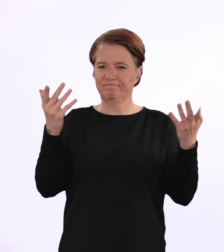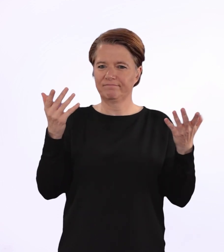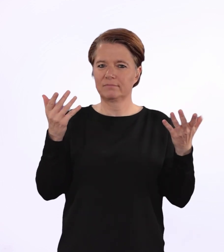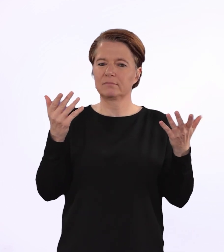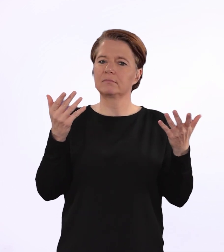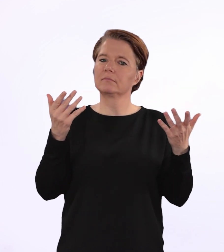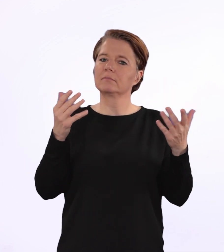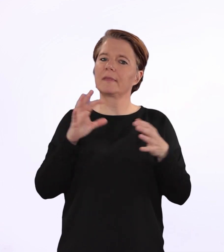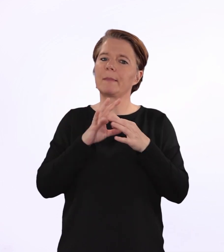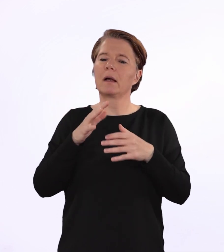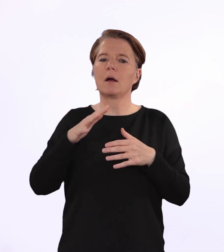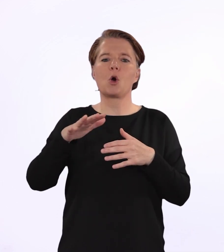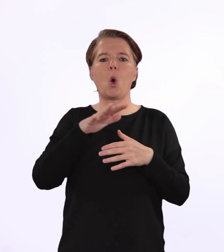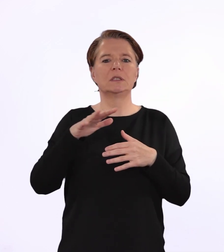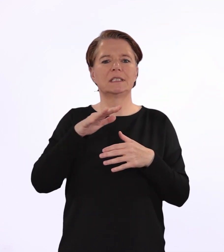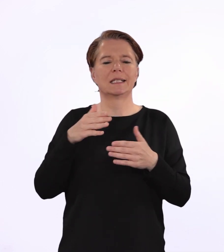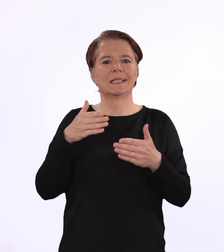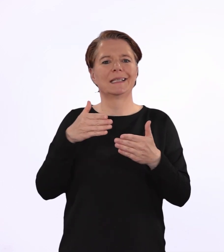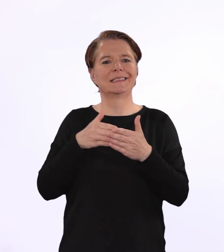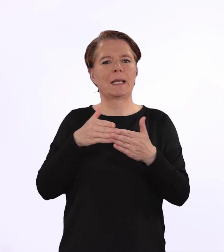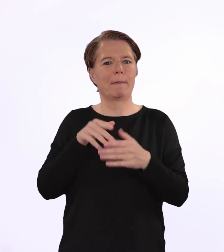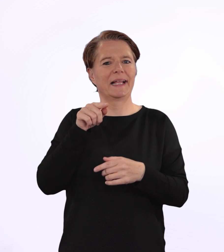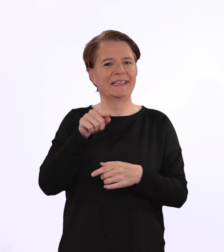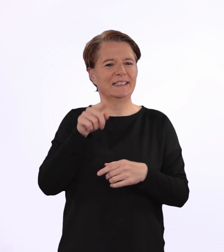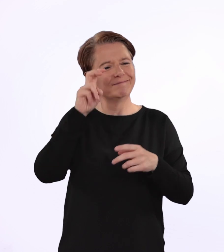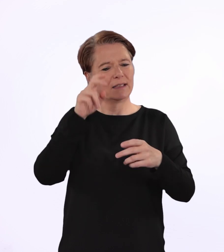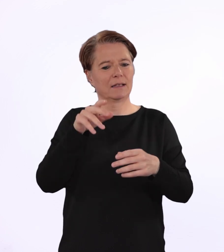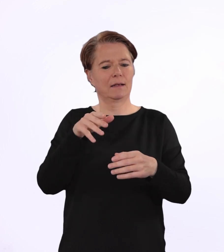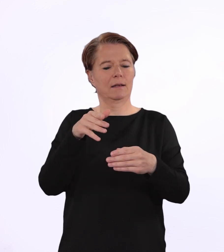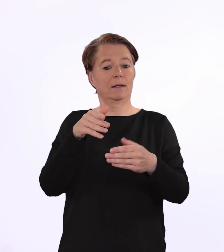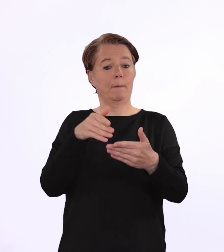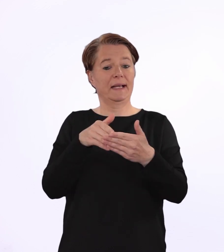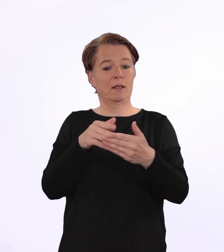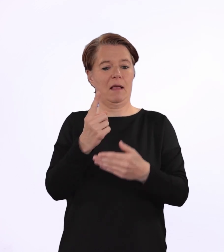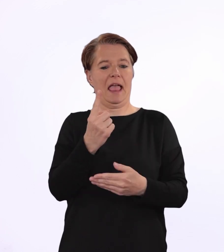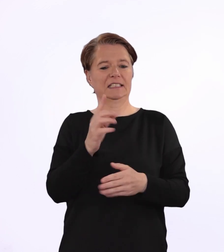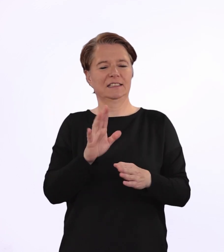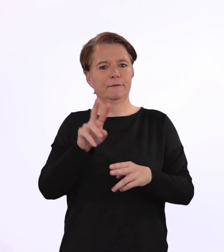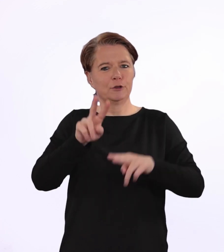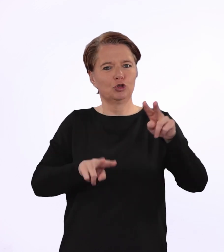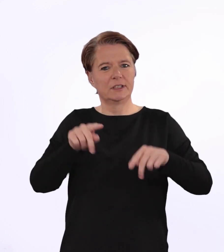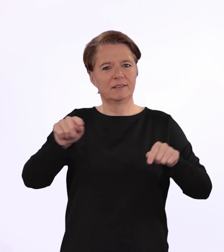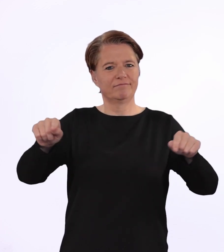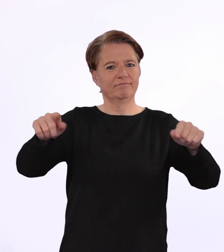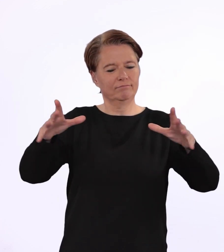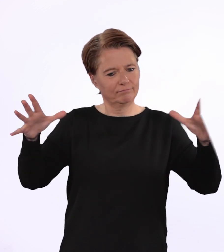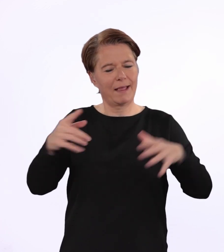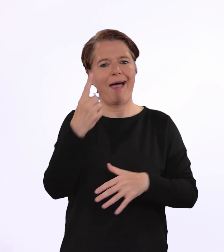ist die Verschränkung, noch mal auf den Bezug mit Cross Disability, also behinderungsübergreifend auch gedacht und uns eben mehr als Einheit auch zu verstehen